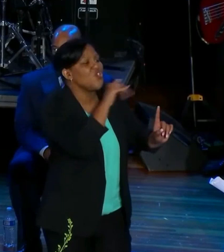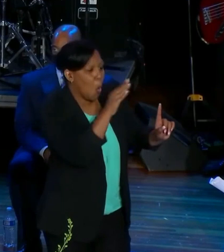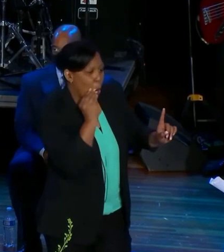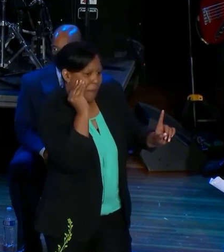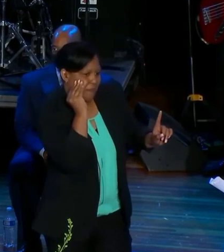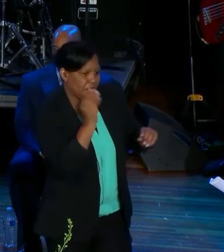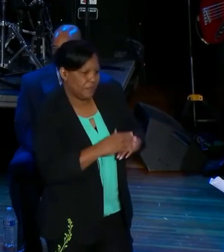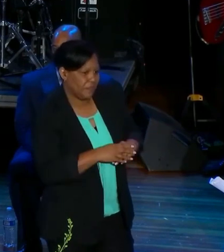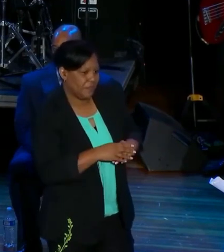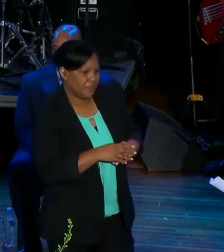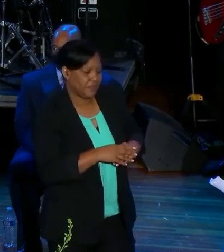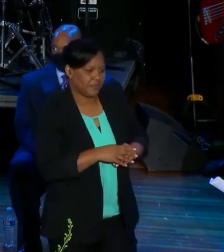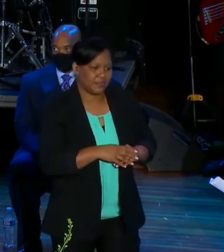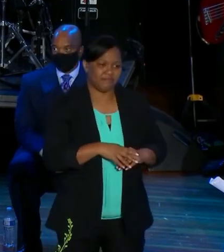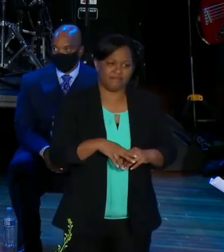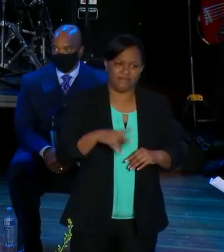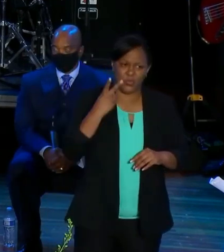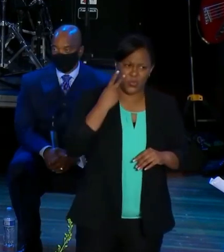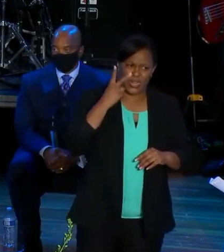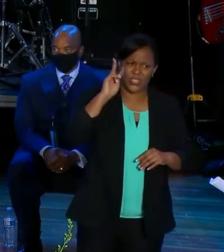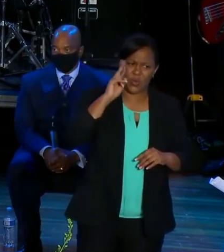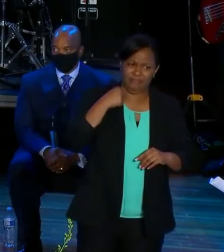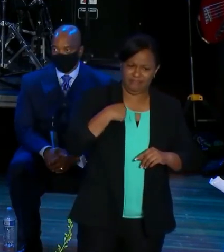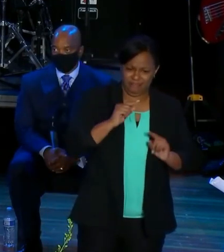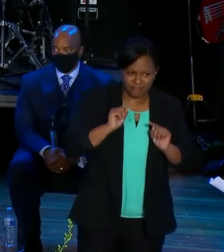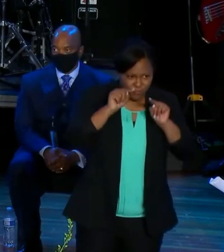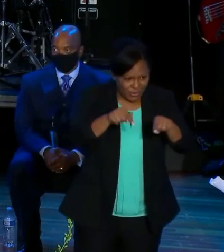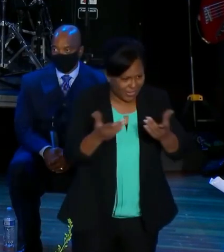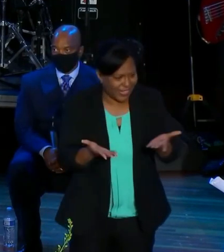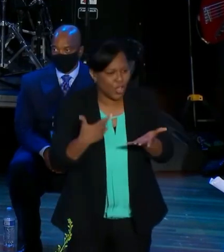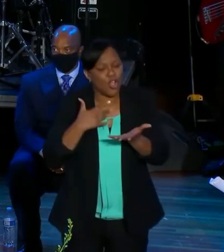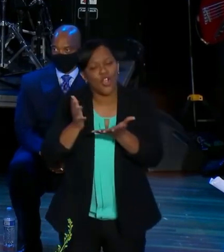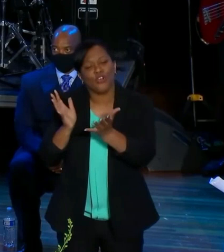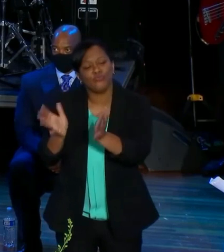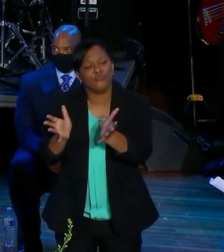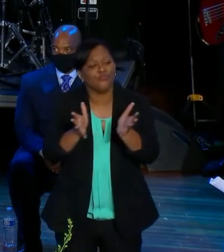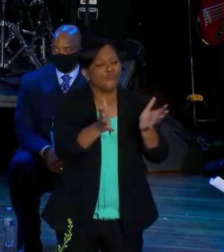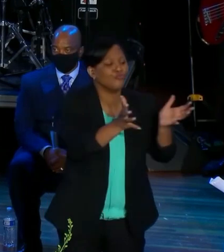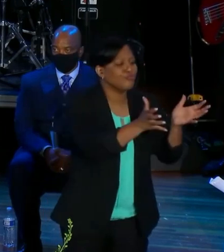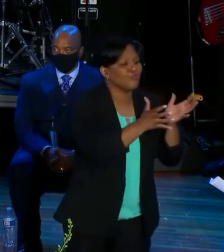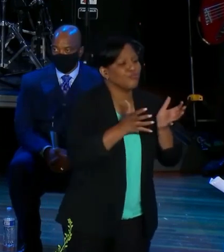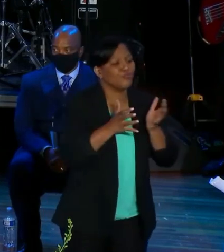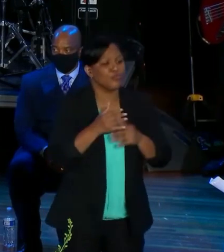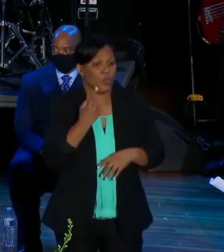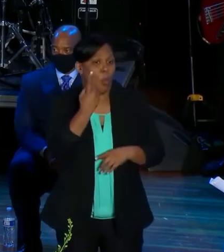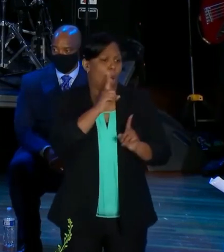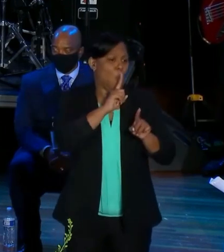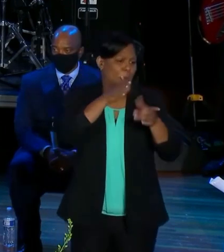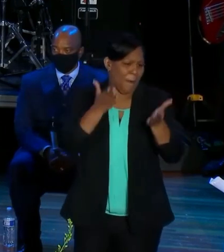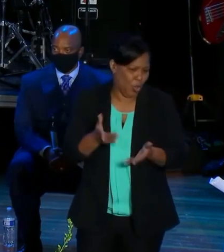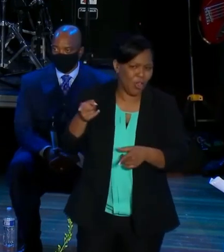intill polisstationen . Och medan jag samtalade med en reporter , kom en ung, vit flicka, inte mer än elva år